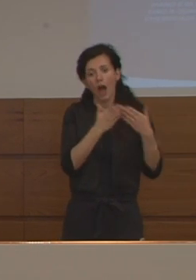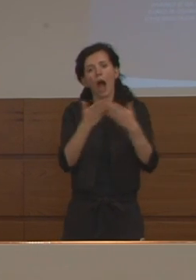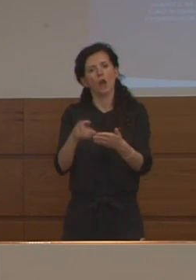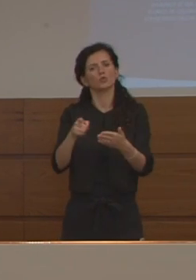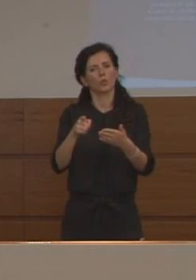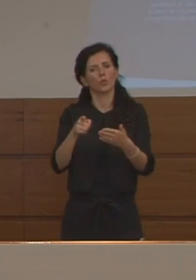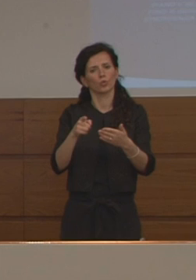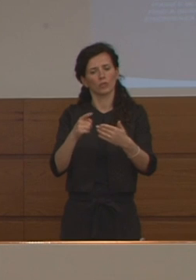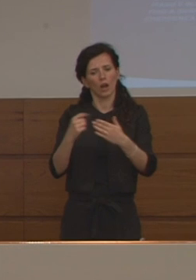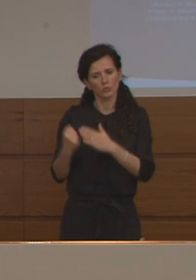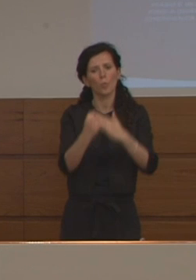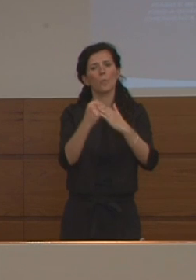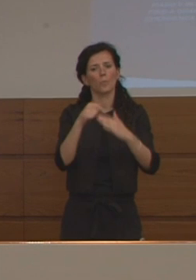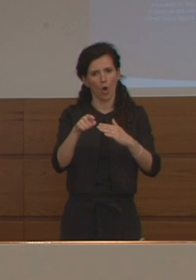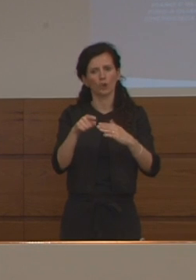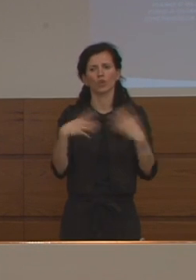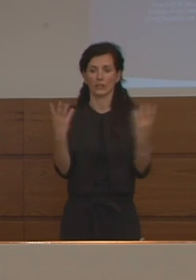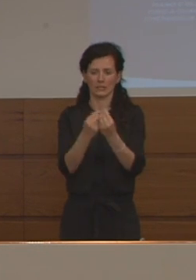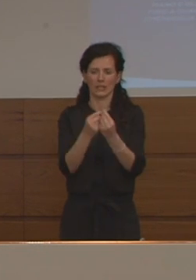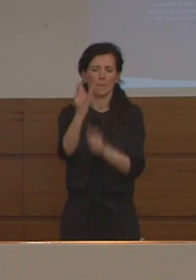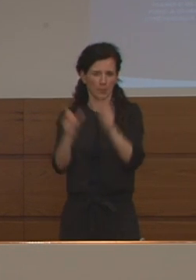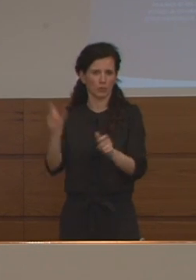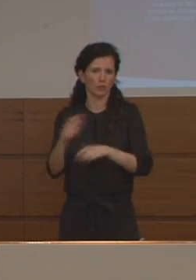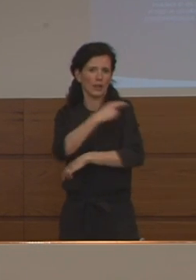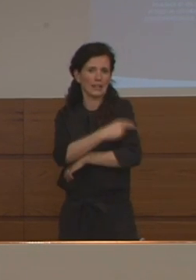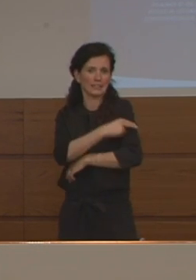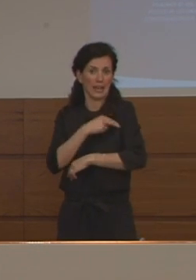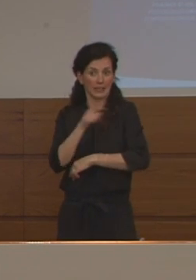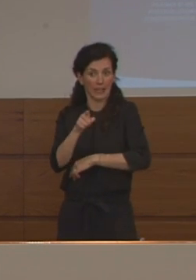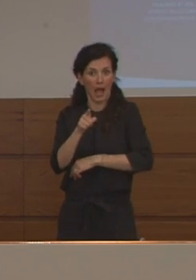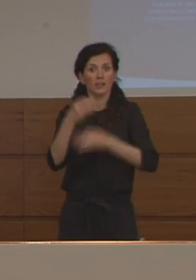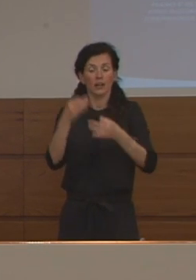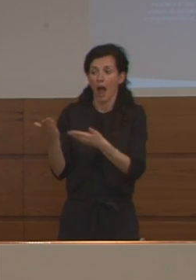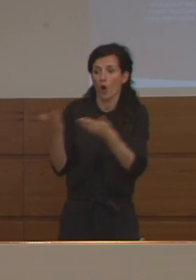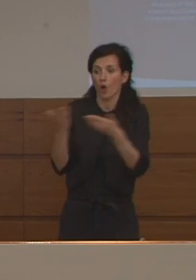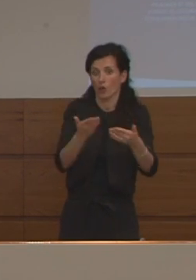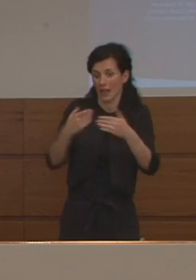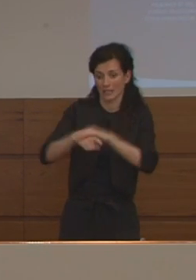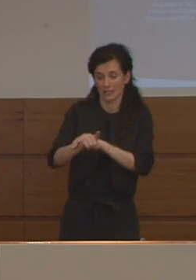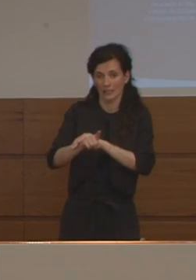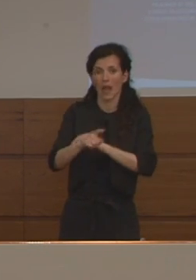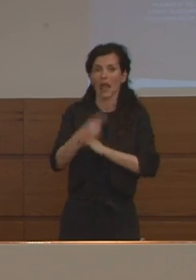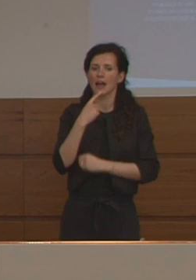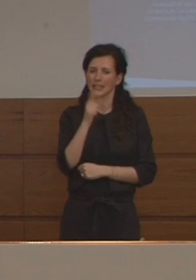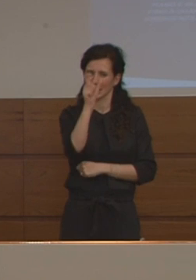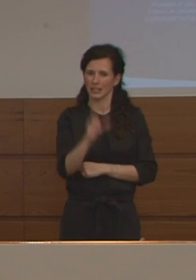a del personale sanitario. Perché qualora il soggetto attuatore dovesse